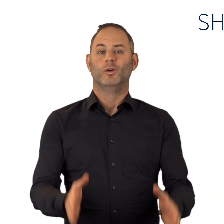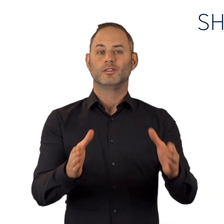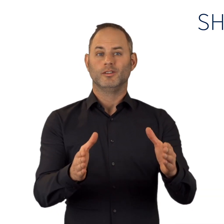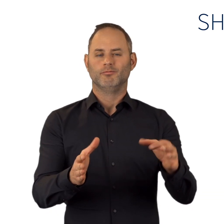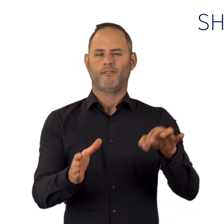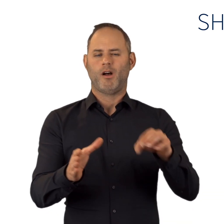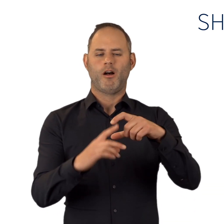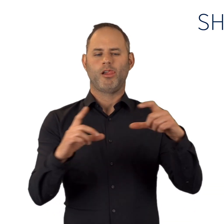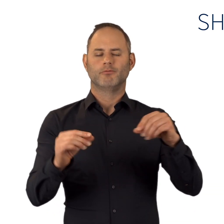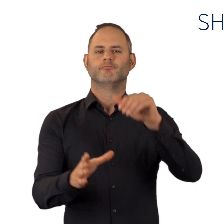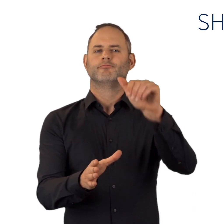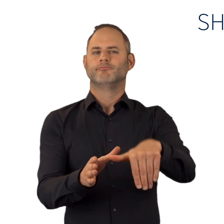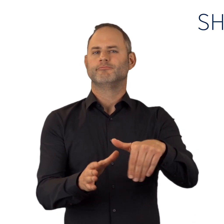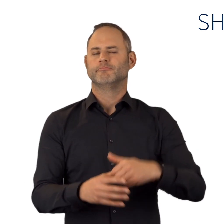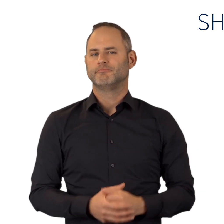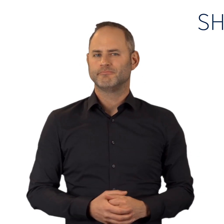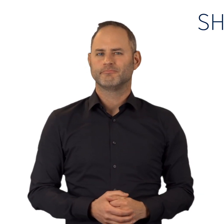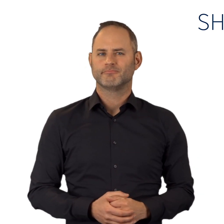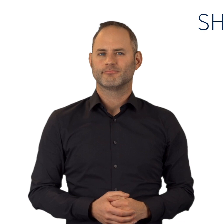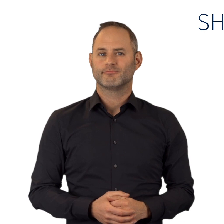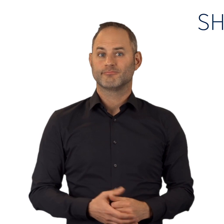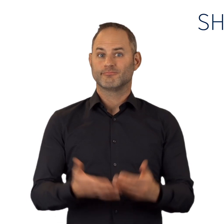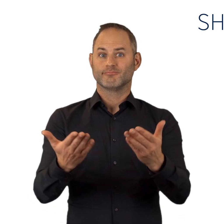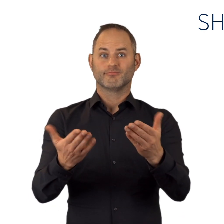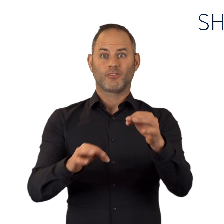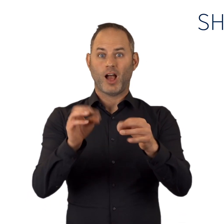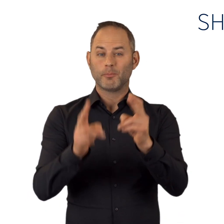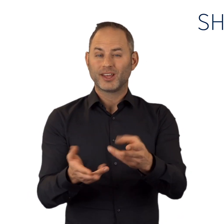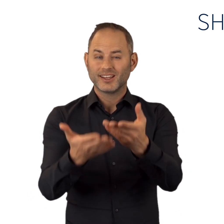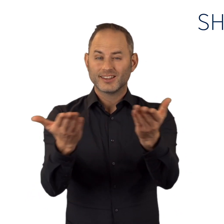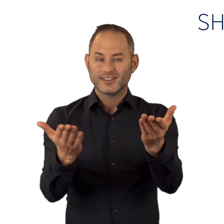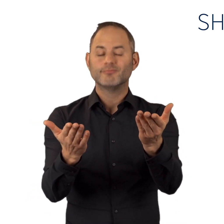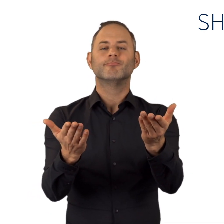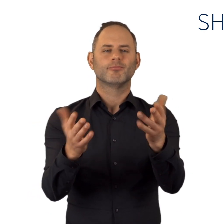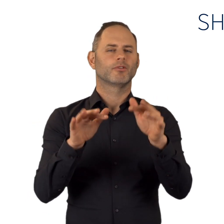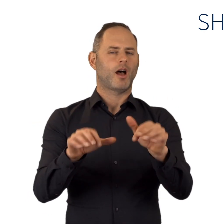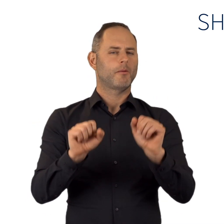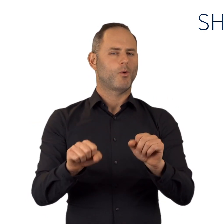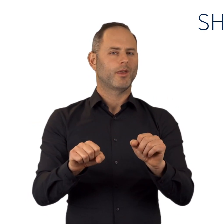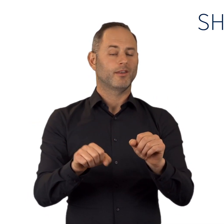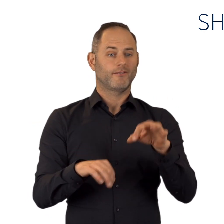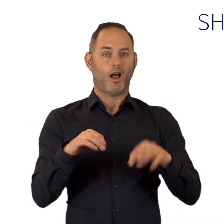Urnenwahl Alle Wahlberechtigten haben die Möglichkeit,